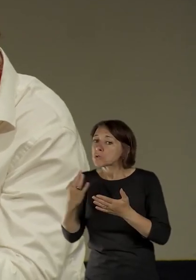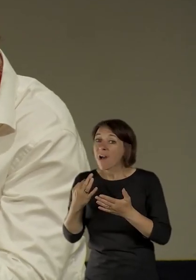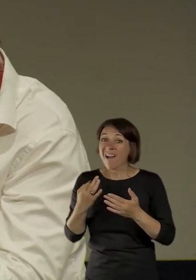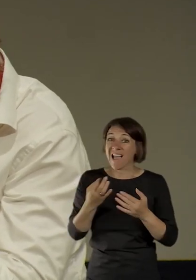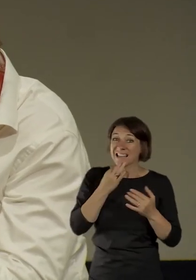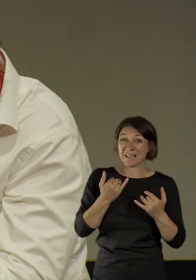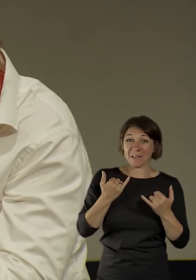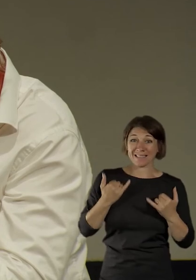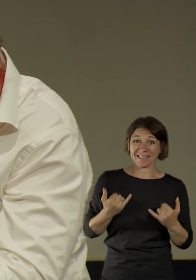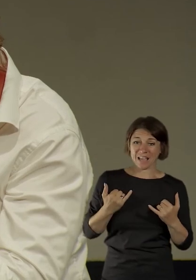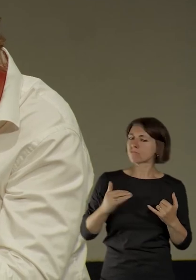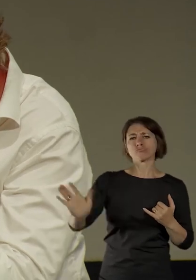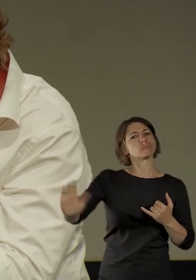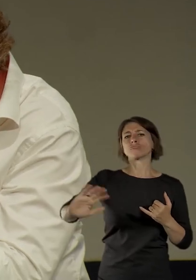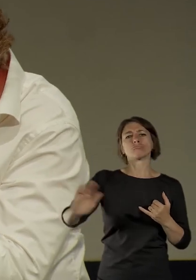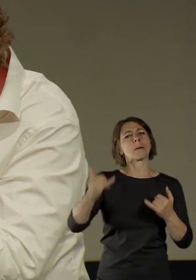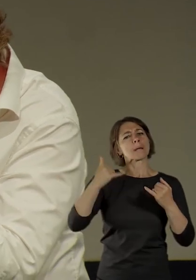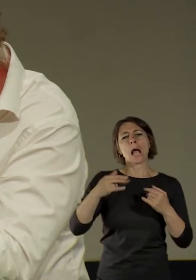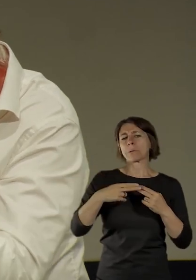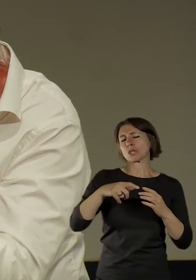nedá se tam dělat vůbec nic." A